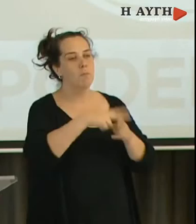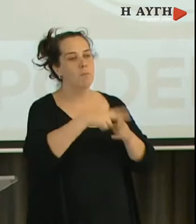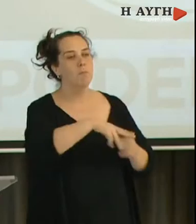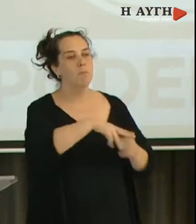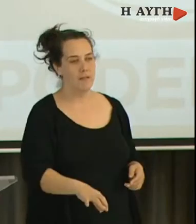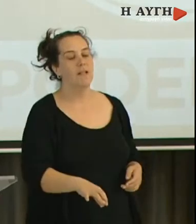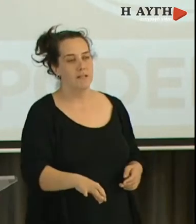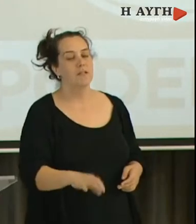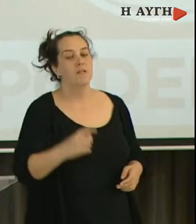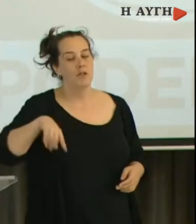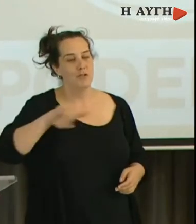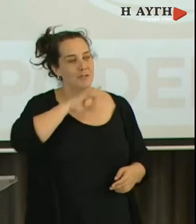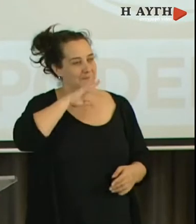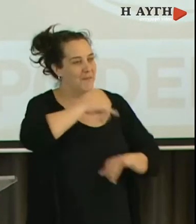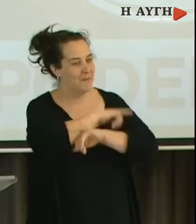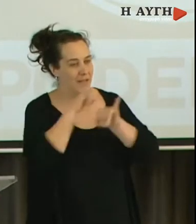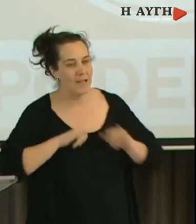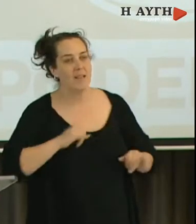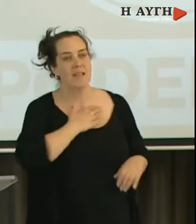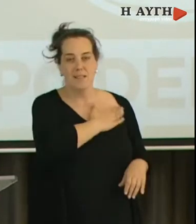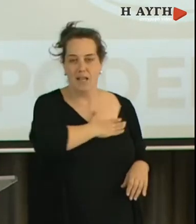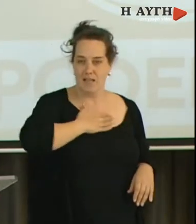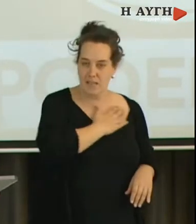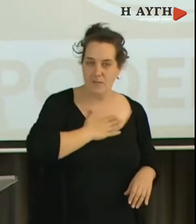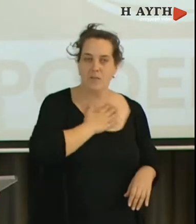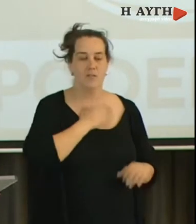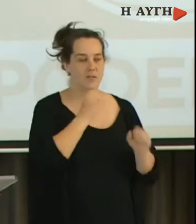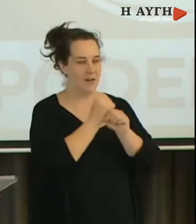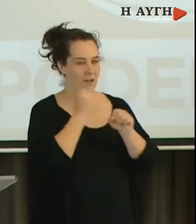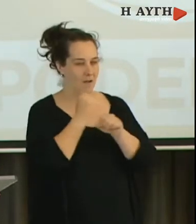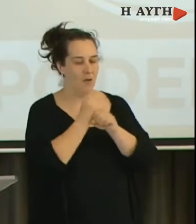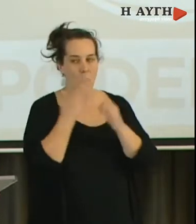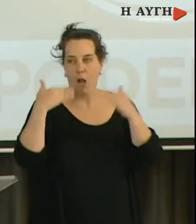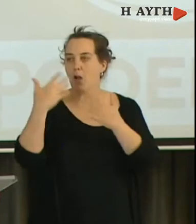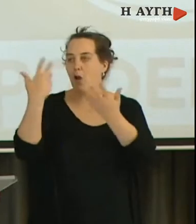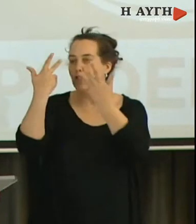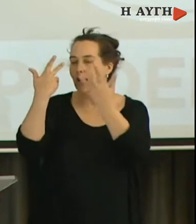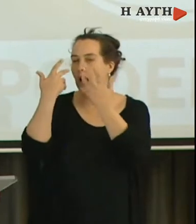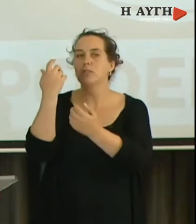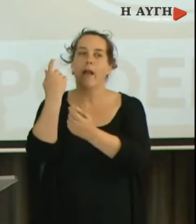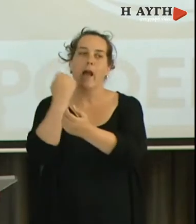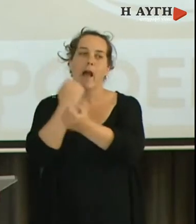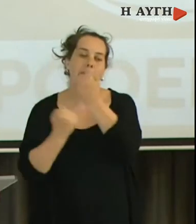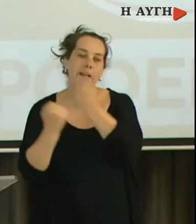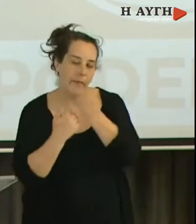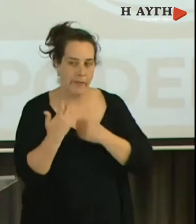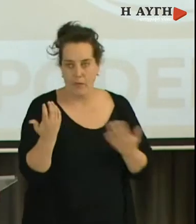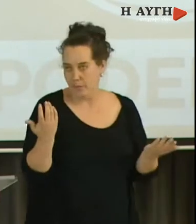pintados felices satisfechos por nuestro trabajo si consejeros de administración que fueron presidentes de gobierno están nerviosos